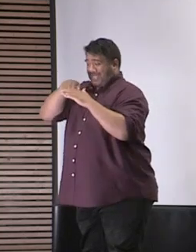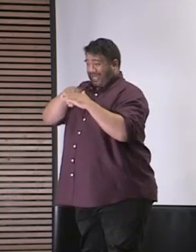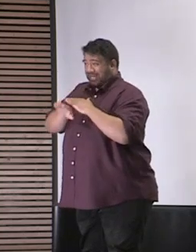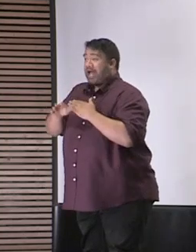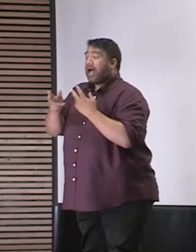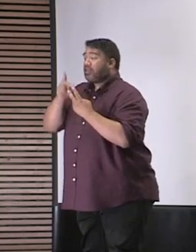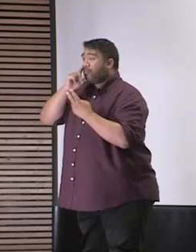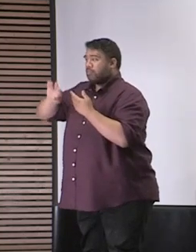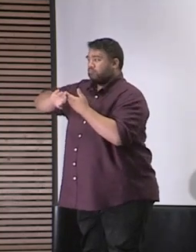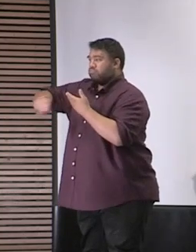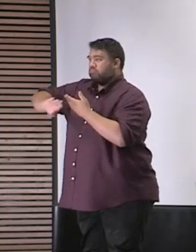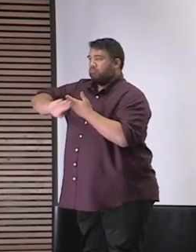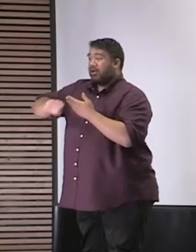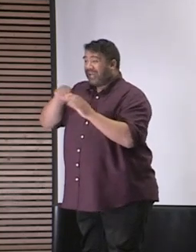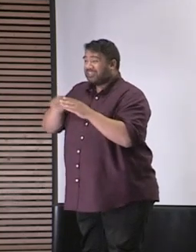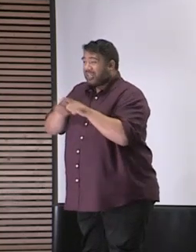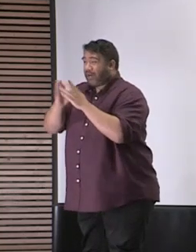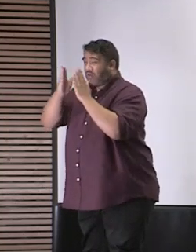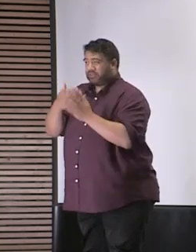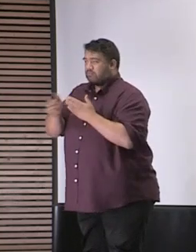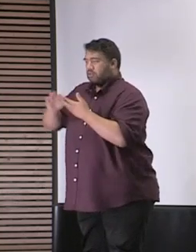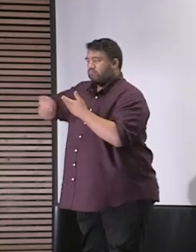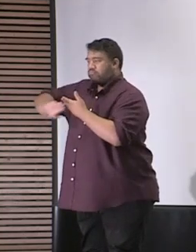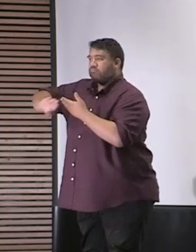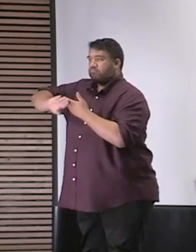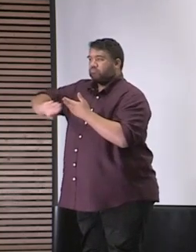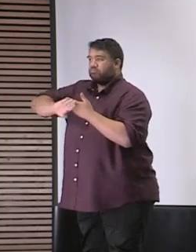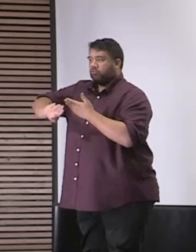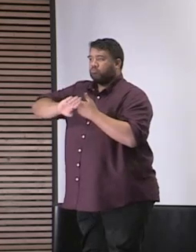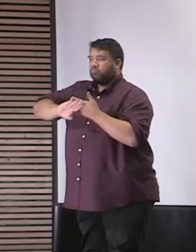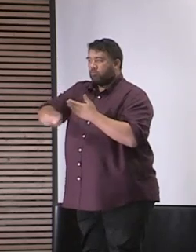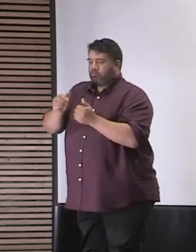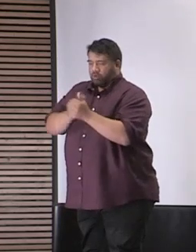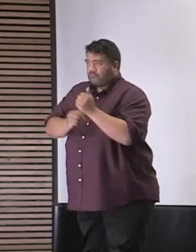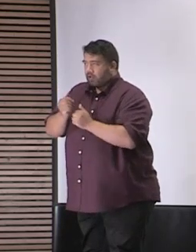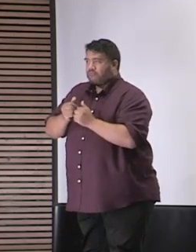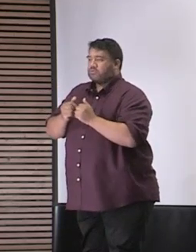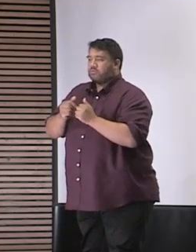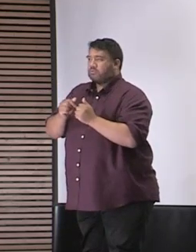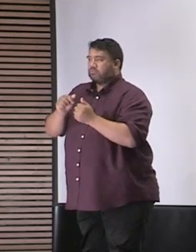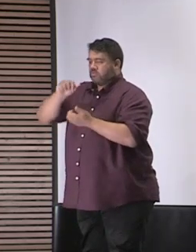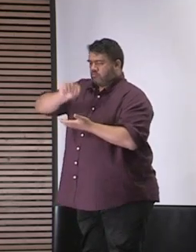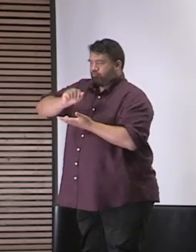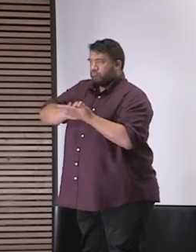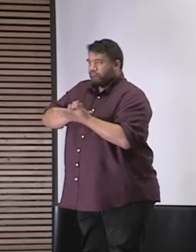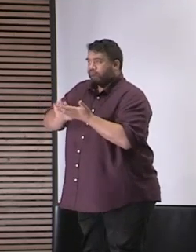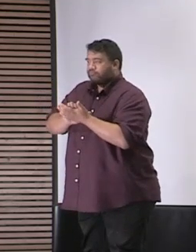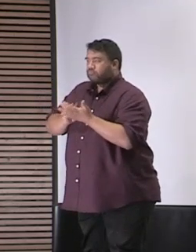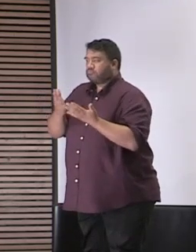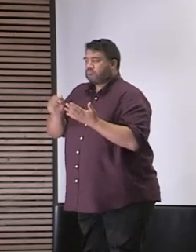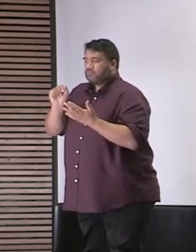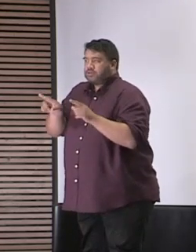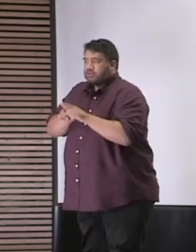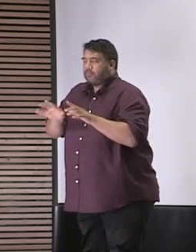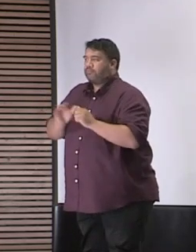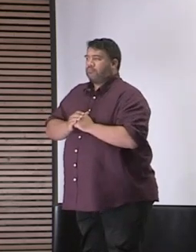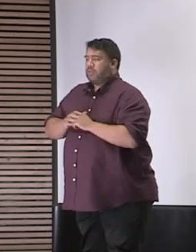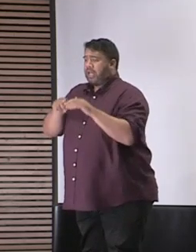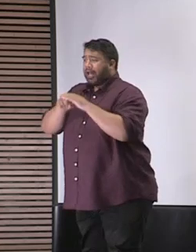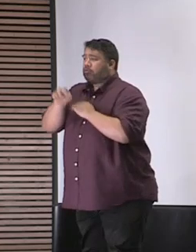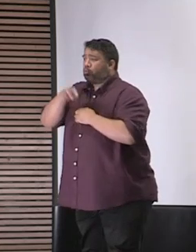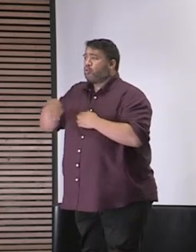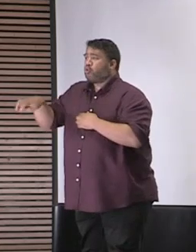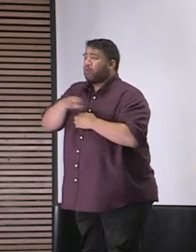fueran contactos cercanos.